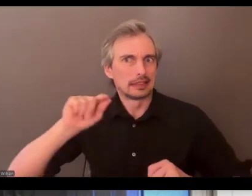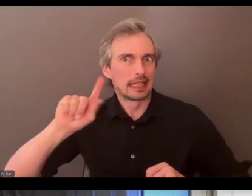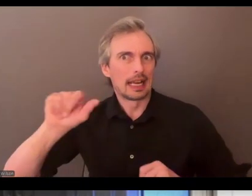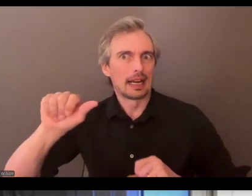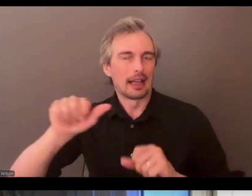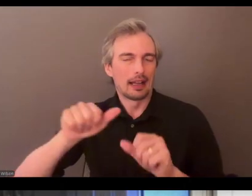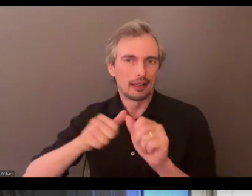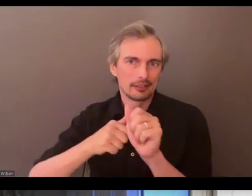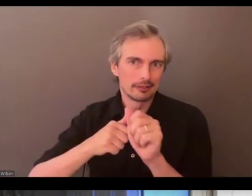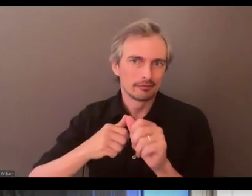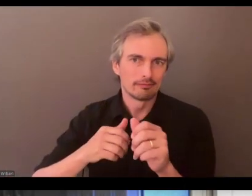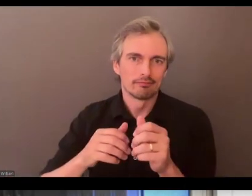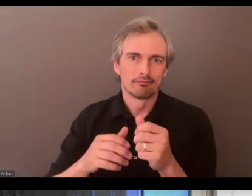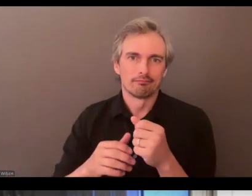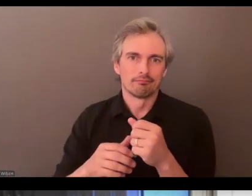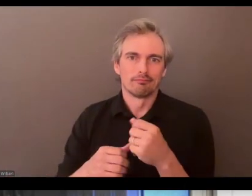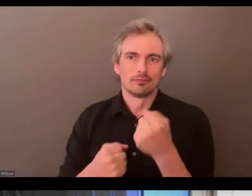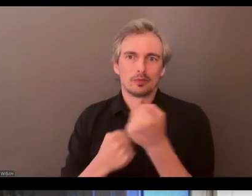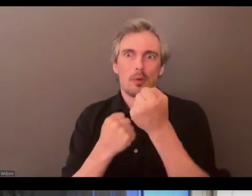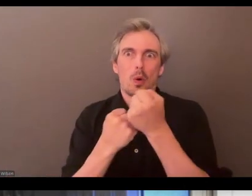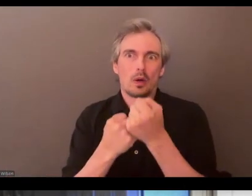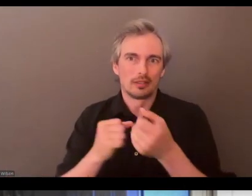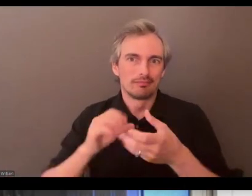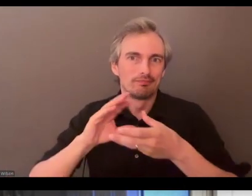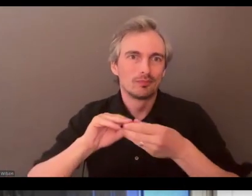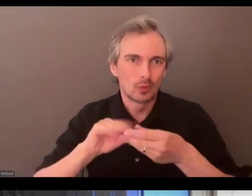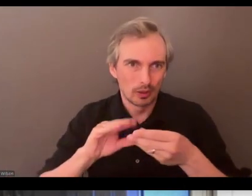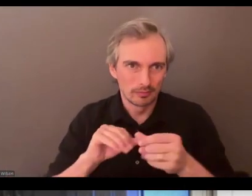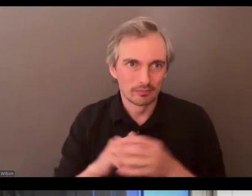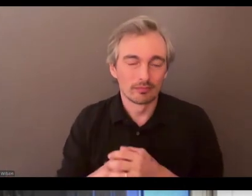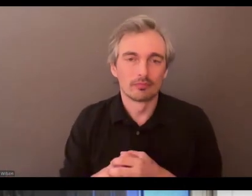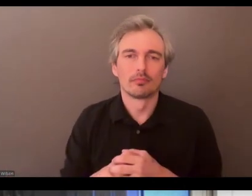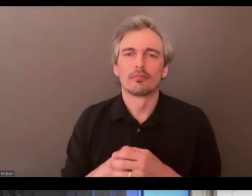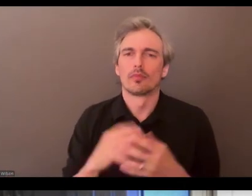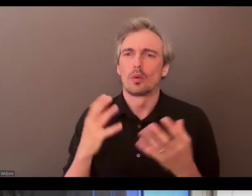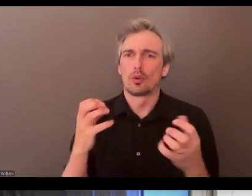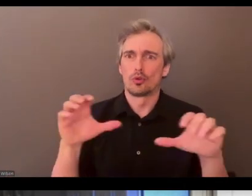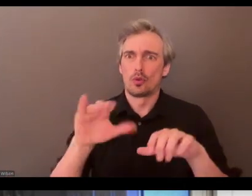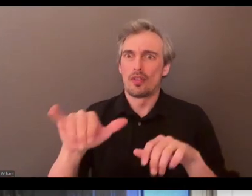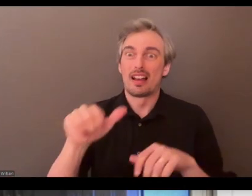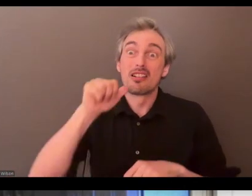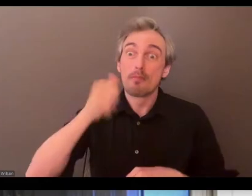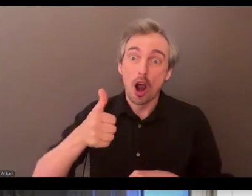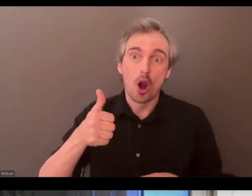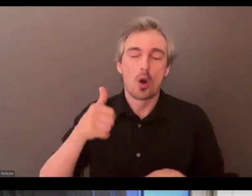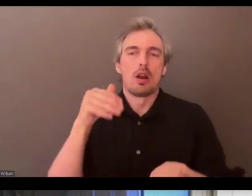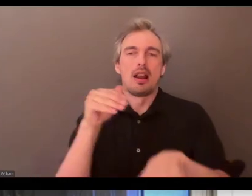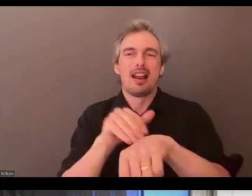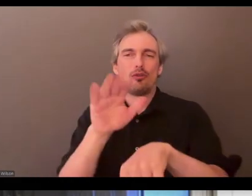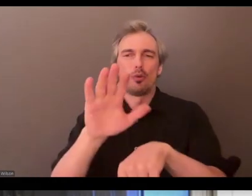どうすれば明日それを実現できるでしょうか？まず最初に、 Microsoft の主要な BIツ ールである Power BIをチェックしてみてください。